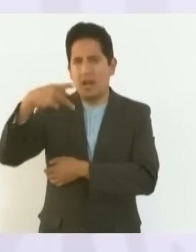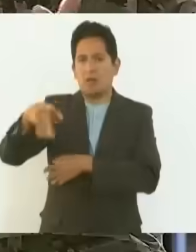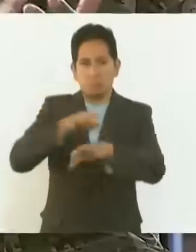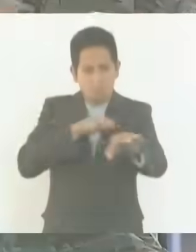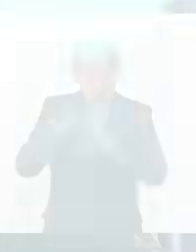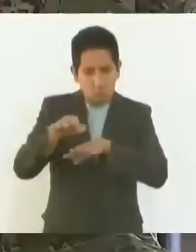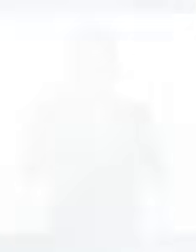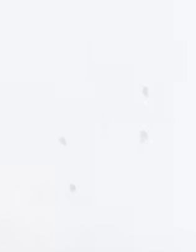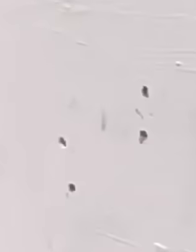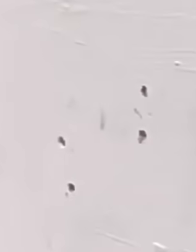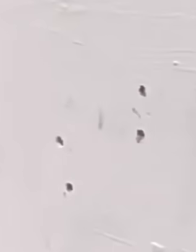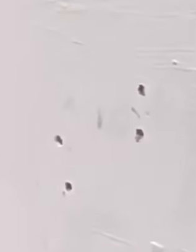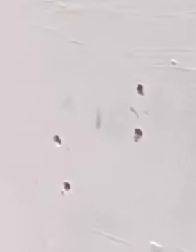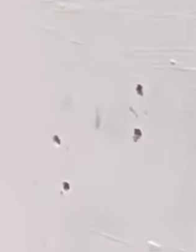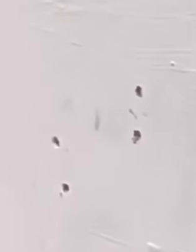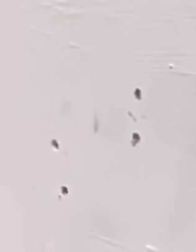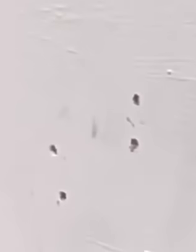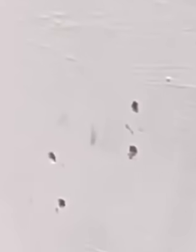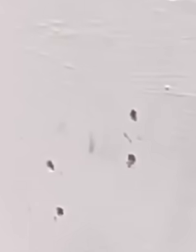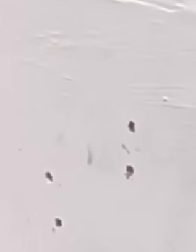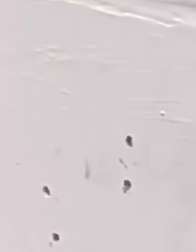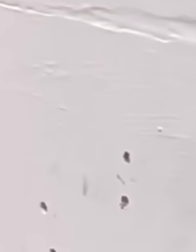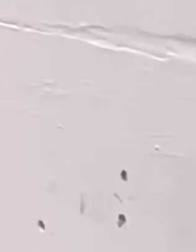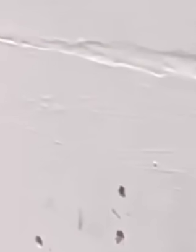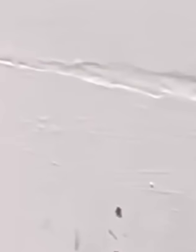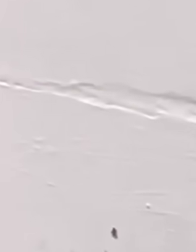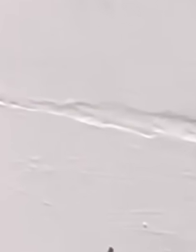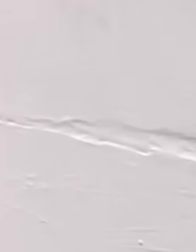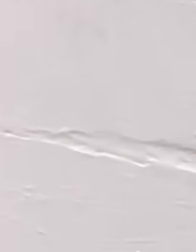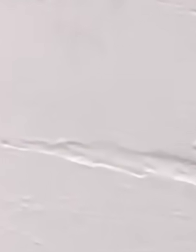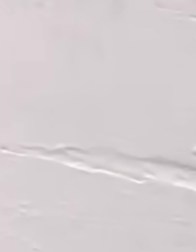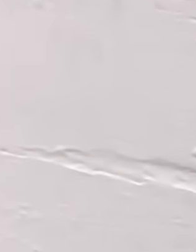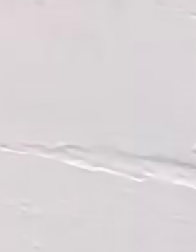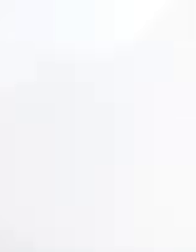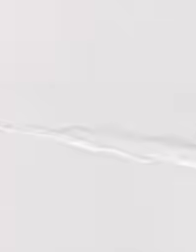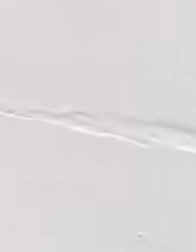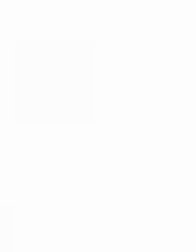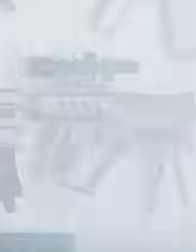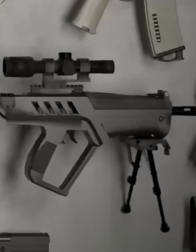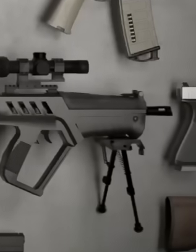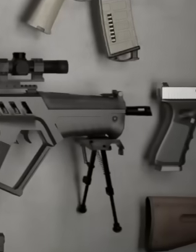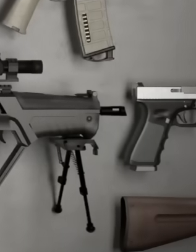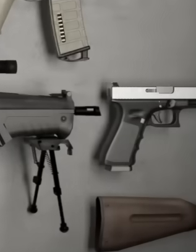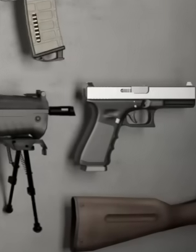programa sí al desarme, sí a la paz ha permitido recuperar más de 2000 armas de fuego a lo largo